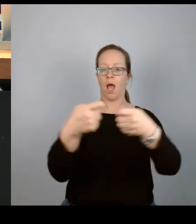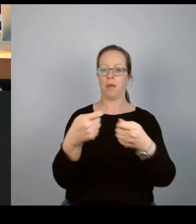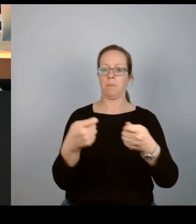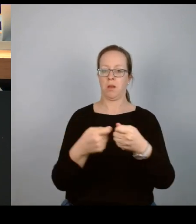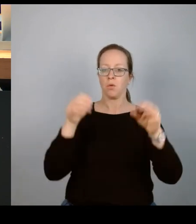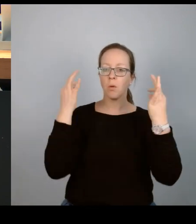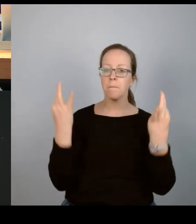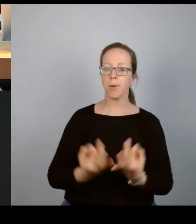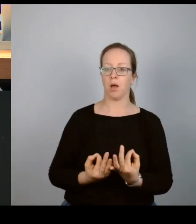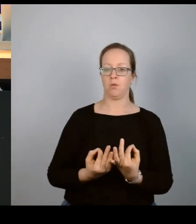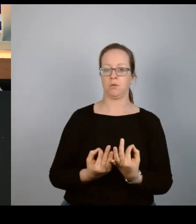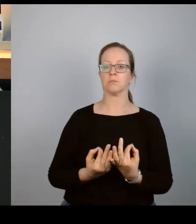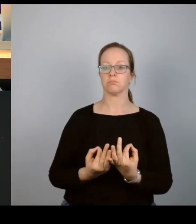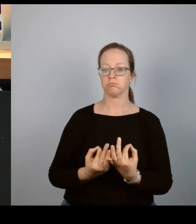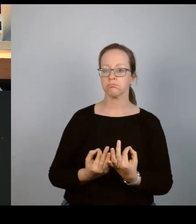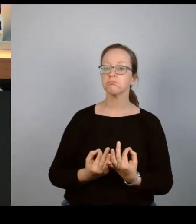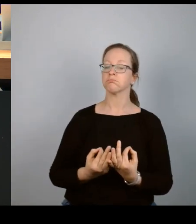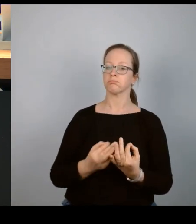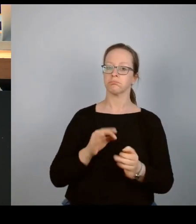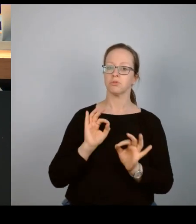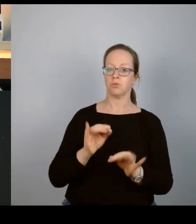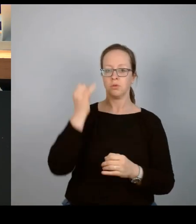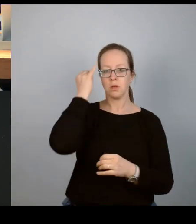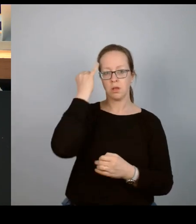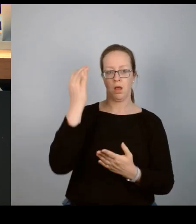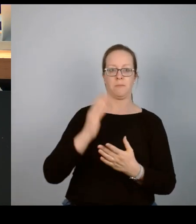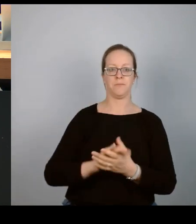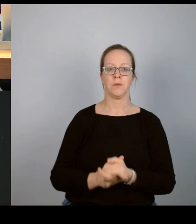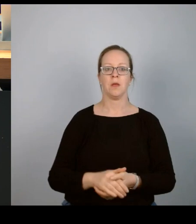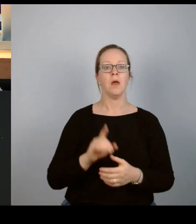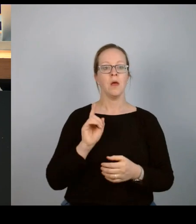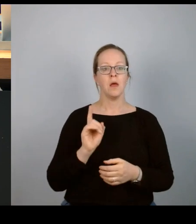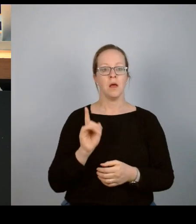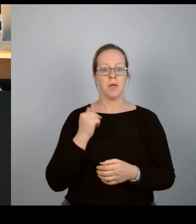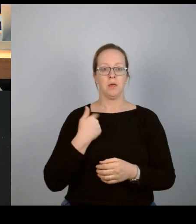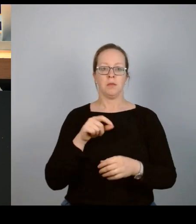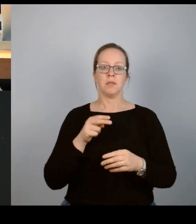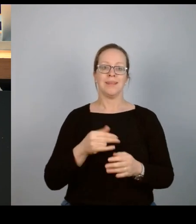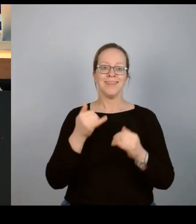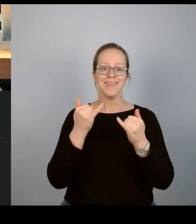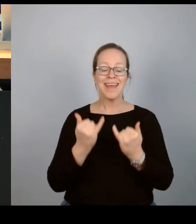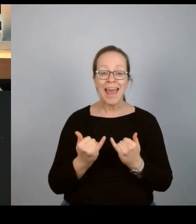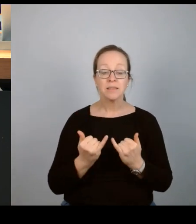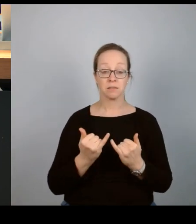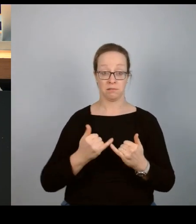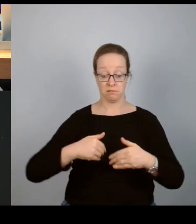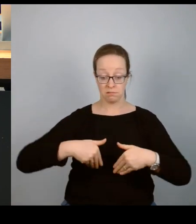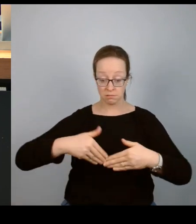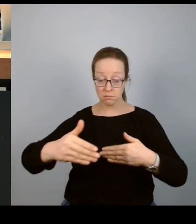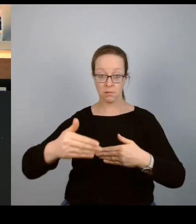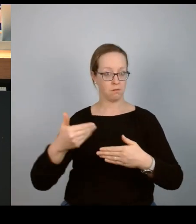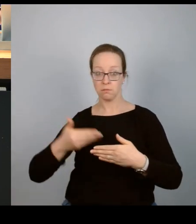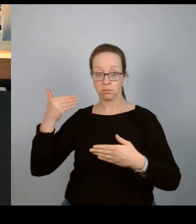Dann gehen wir mal Ihre drei Absätze durch ---(Rednerwechsel) Gestatten Sie zuvor eine Zwischenfrage? (Rednerwechsel) (Rednerwechsel) Ich habe angefangen zu reden.